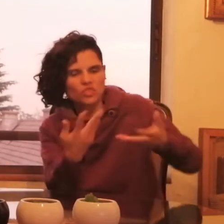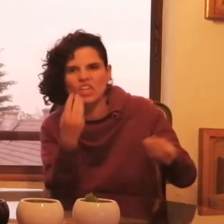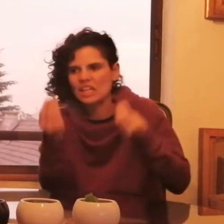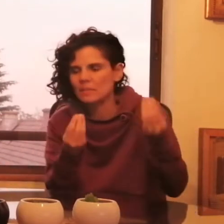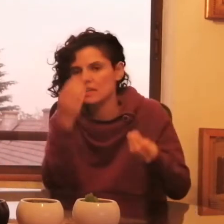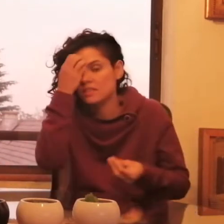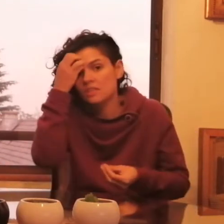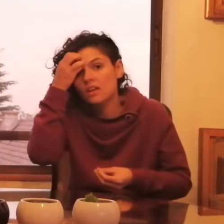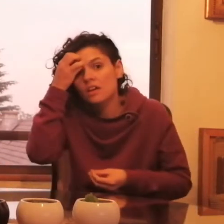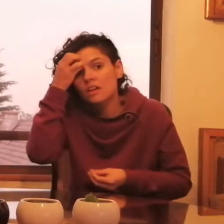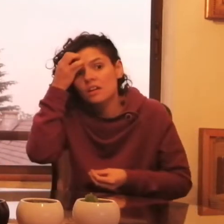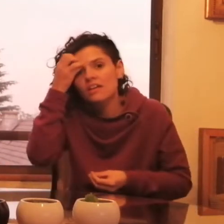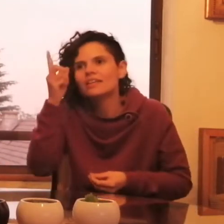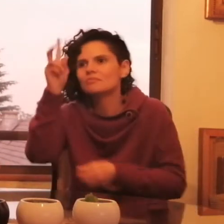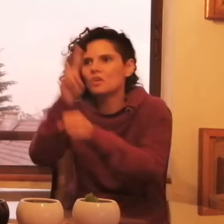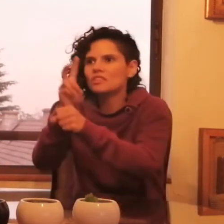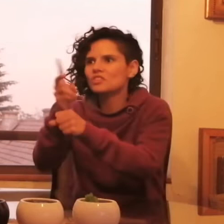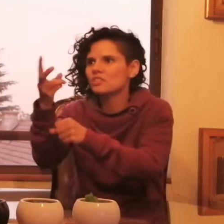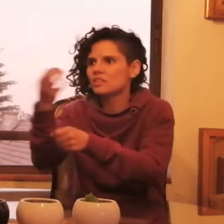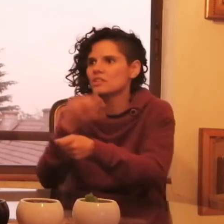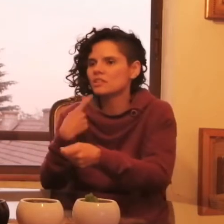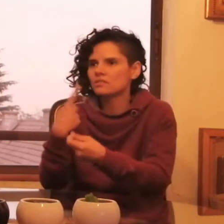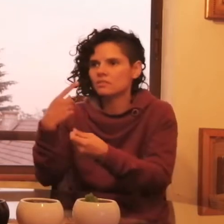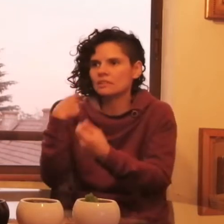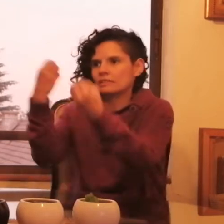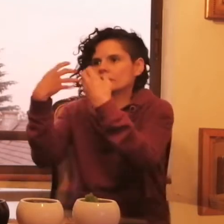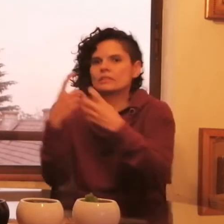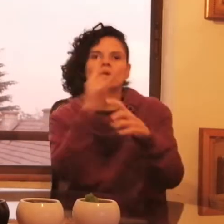van a enseñar cosas por cosas, si no tú tienes que experimentar entonces igual